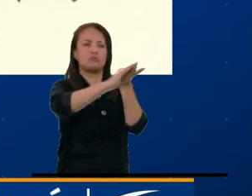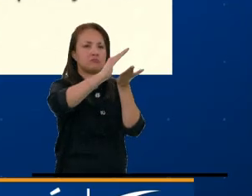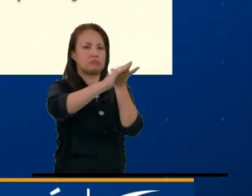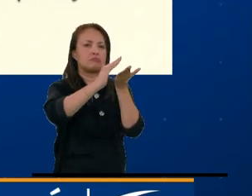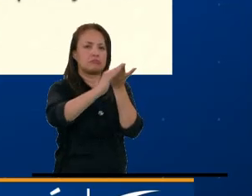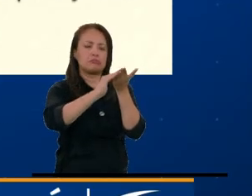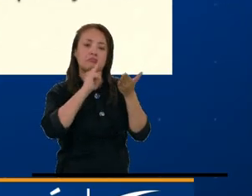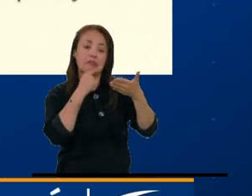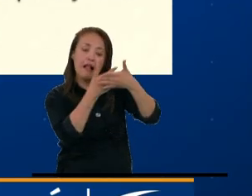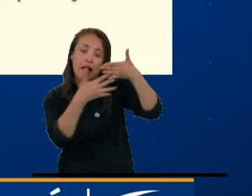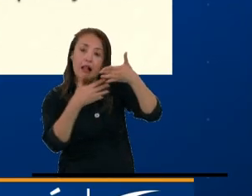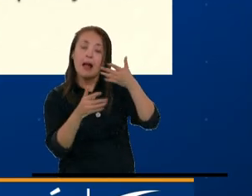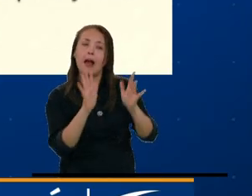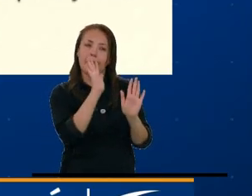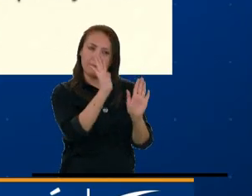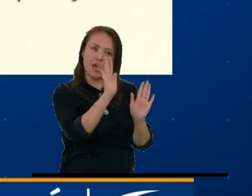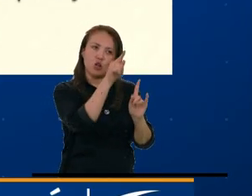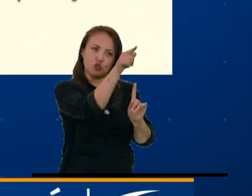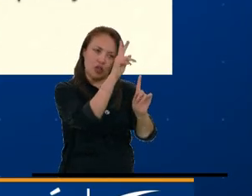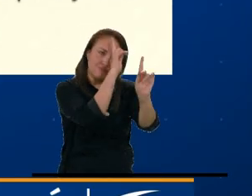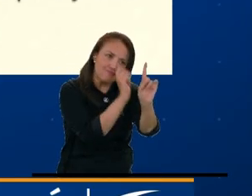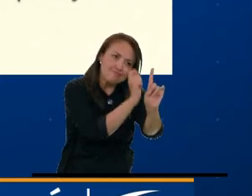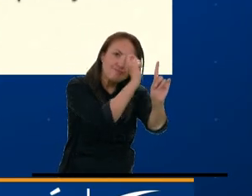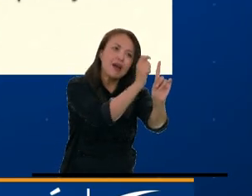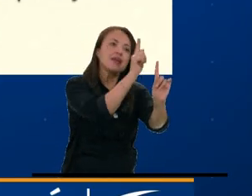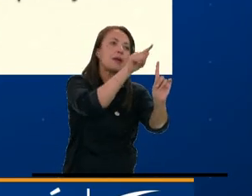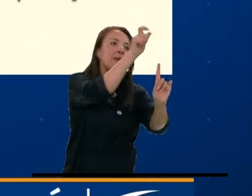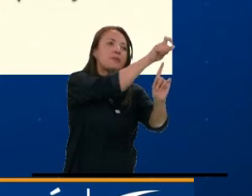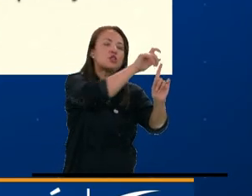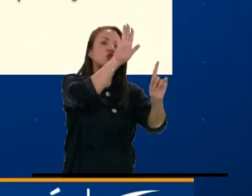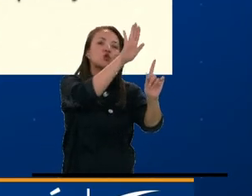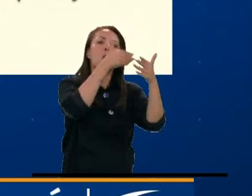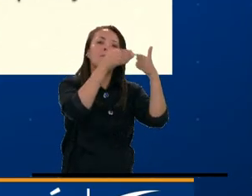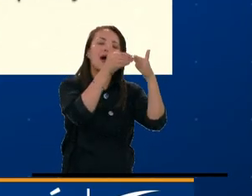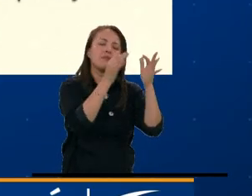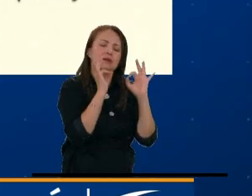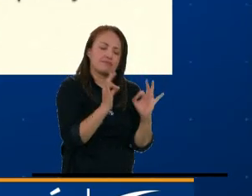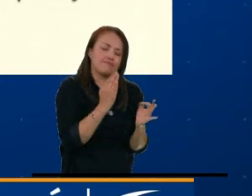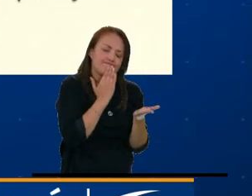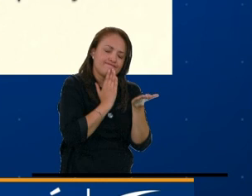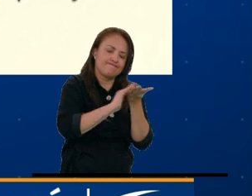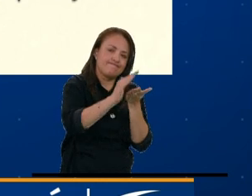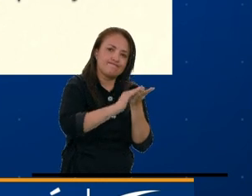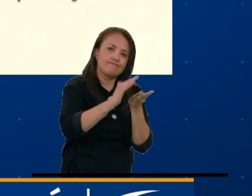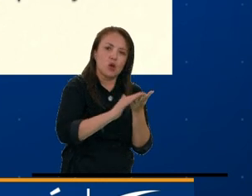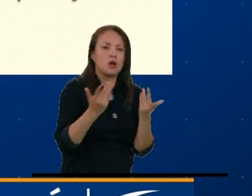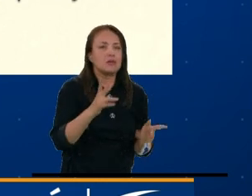pueblos, dice canciller, constituyen una misma patria y a la vez presenta las excusas, dice: